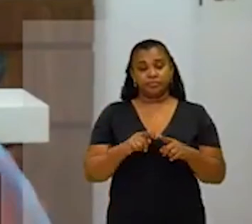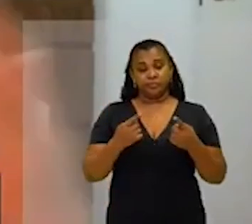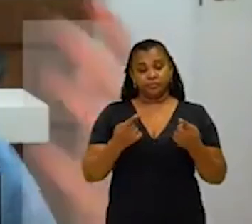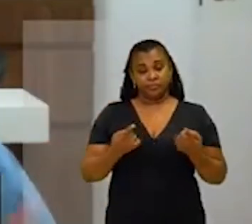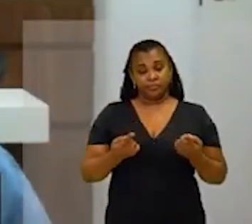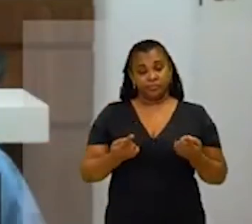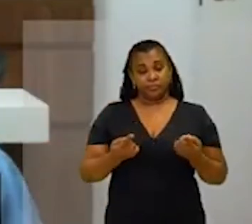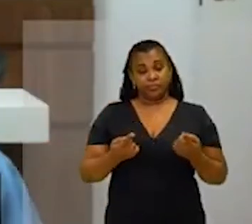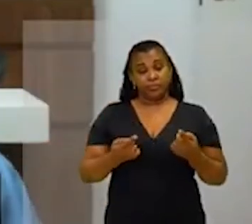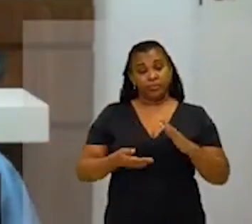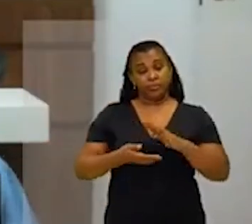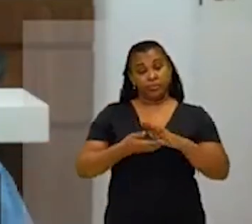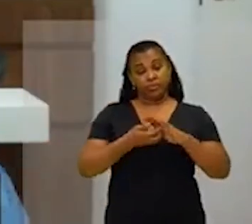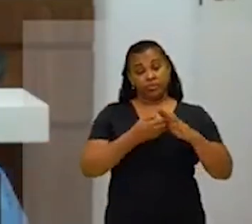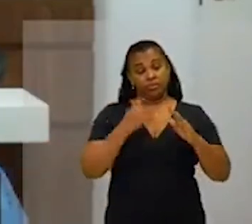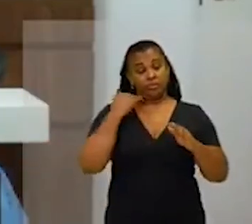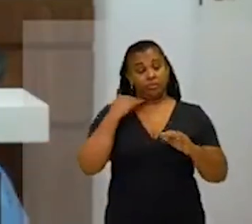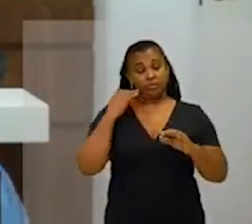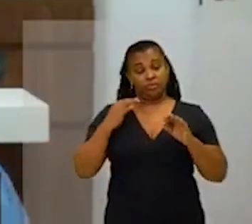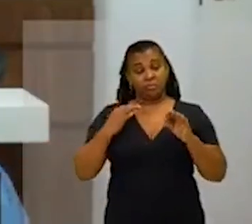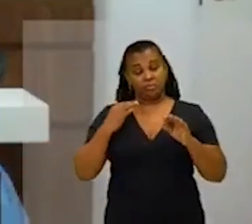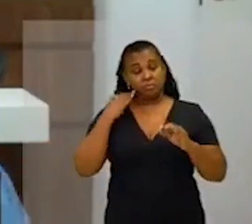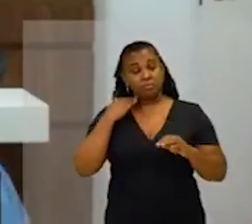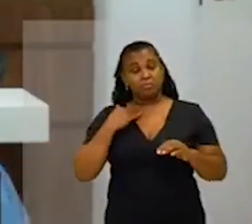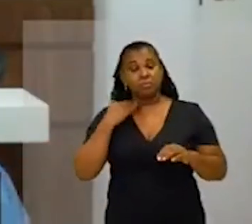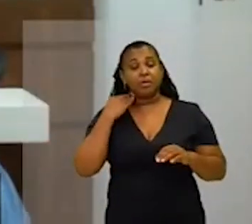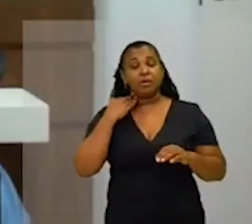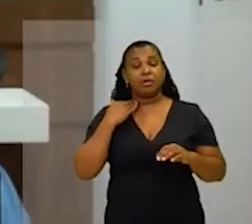tira empreiteiras bancos etc o que entra não necessariamente a sociedade civil organizada